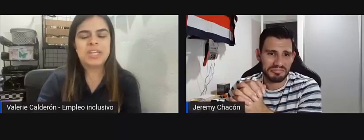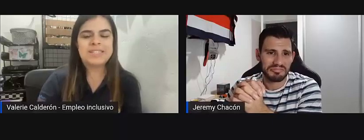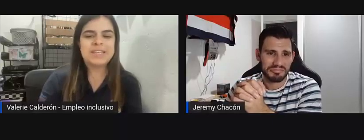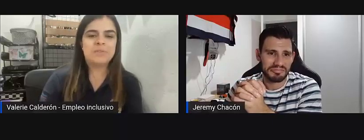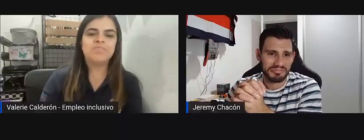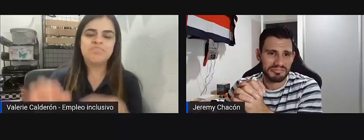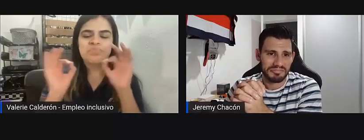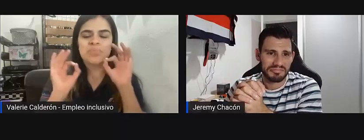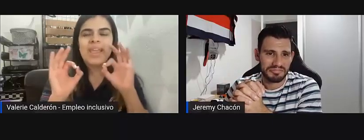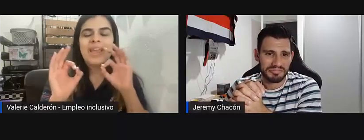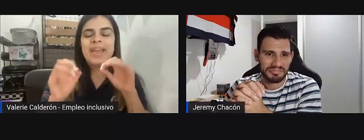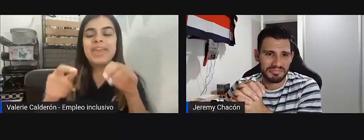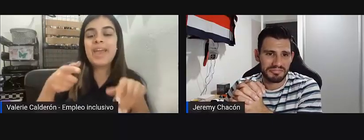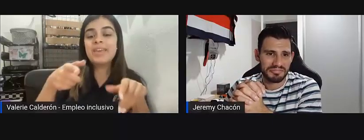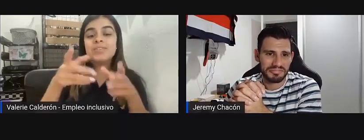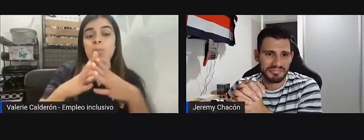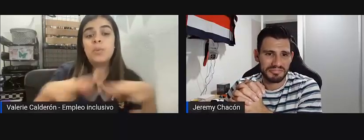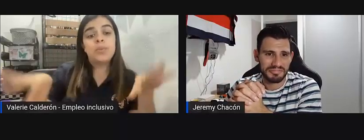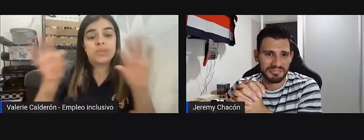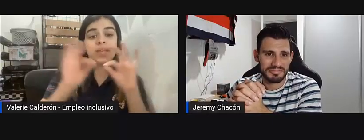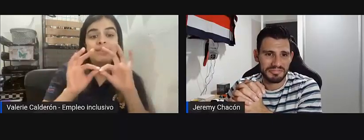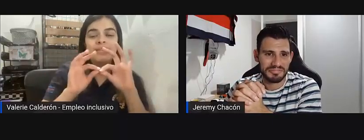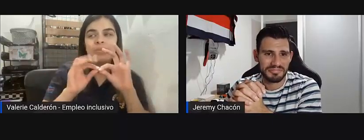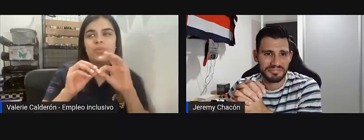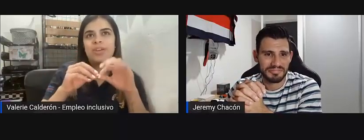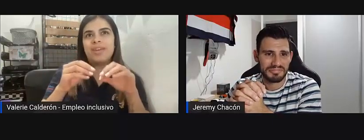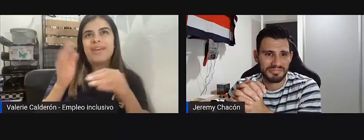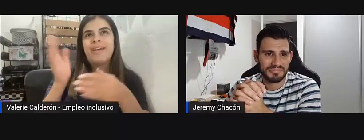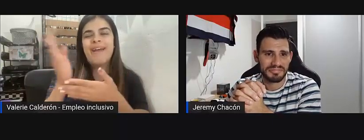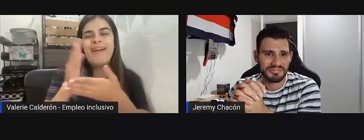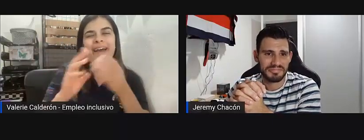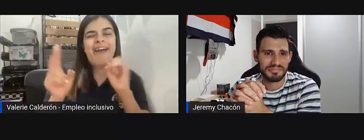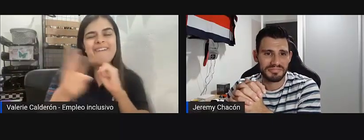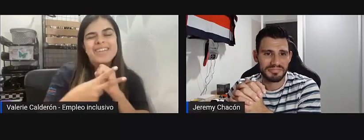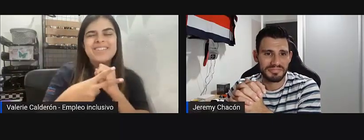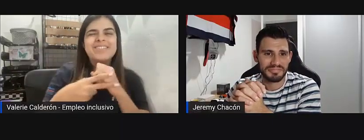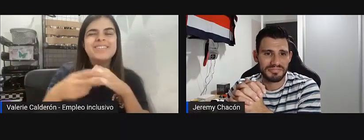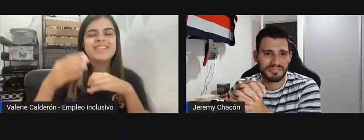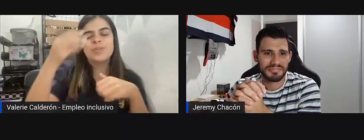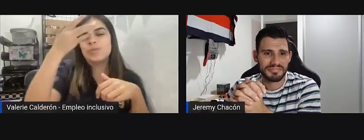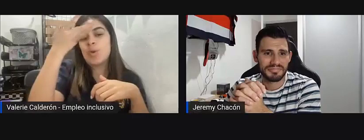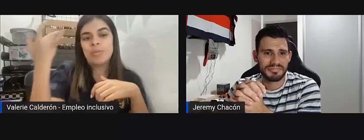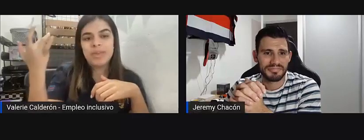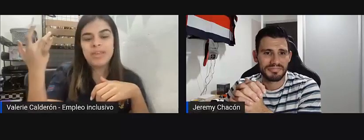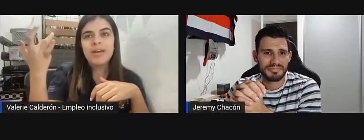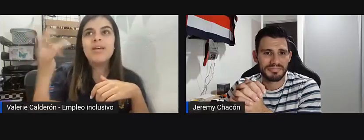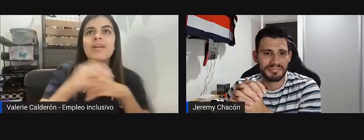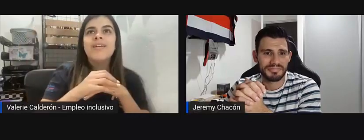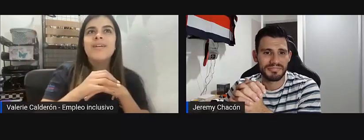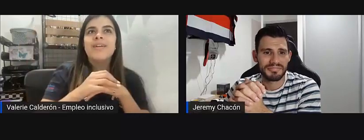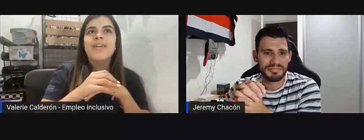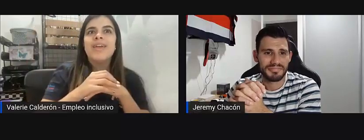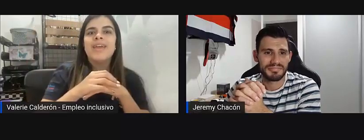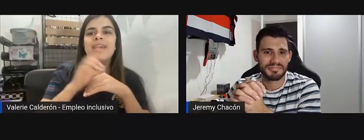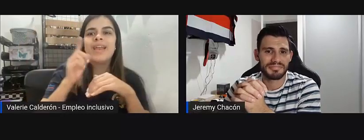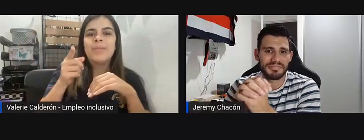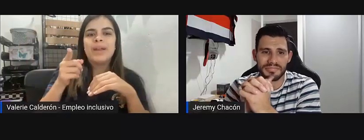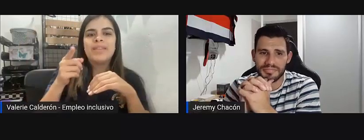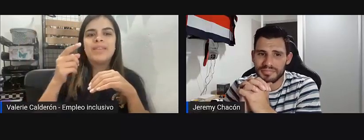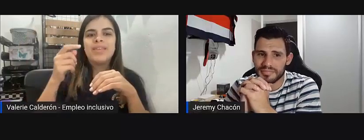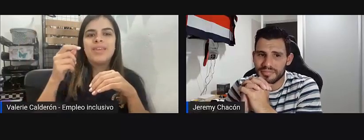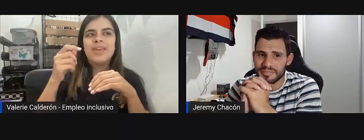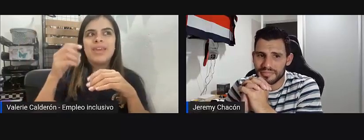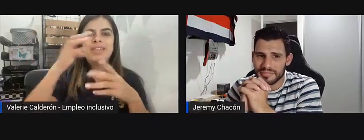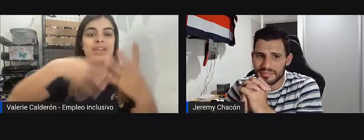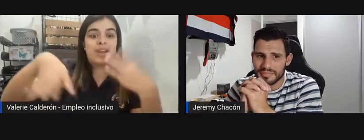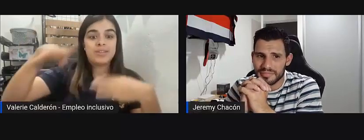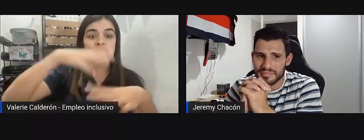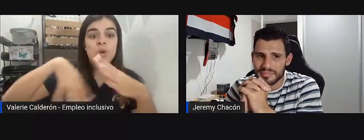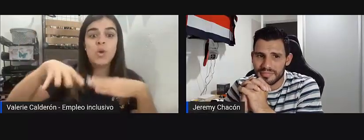hecho crecer y ahí es como importante porque a veces se nos olvida que la parte de interacción